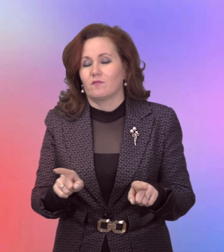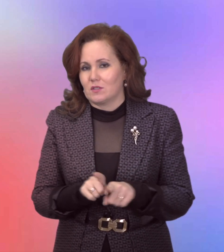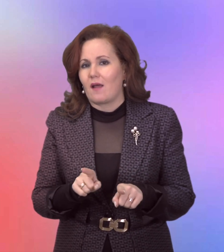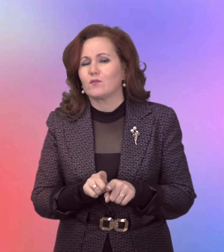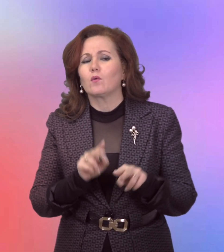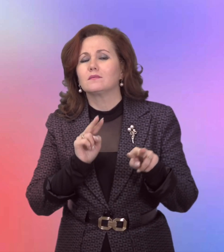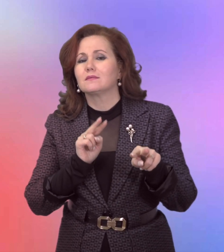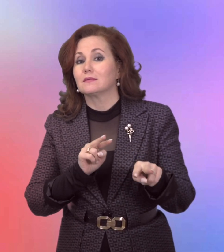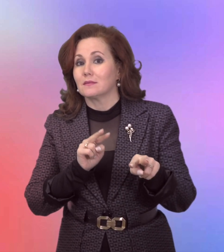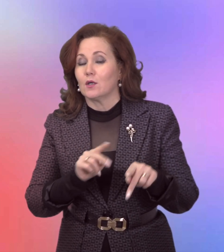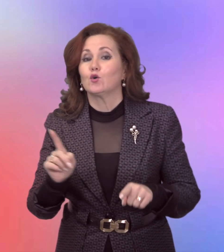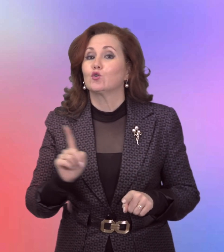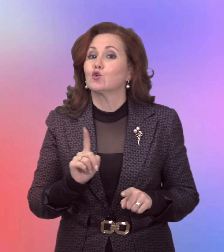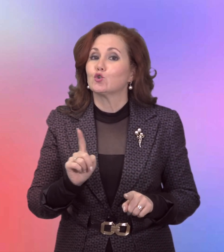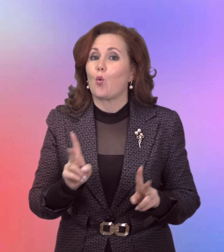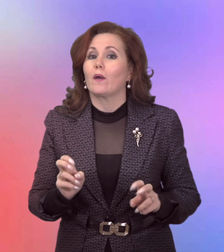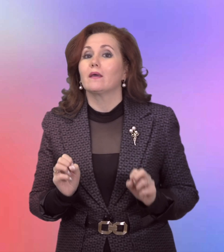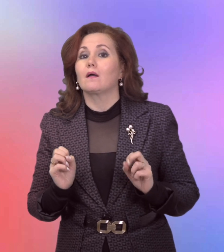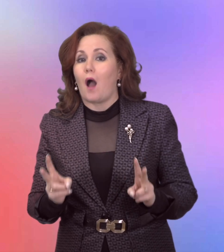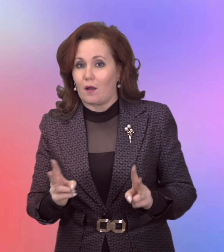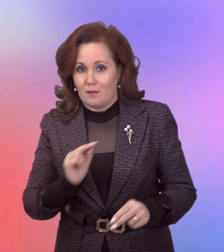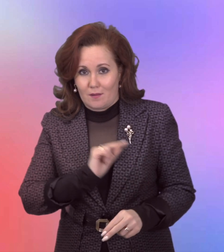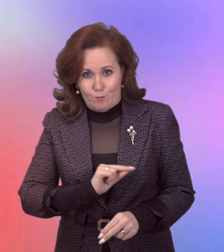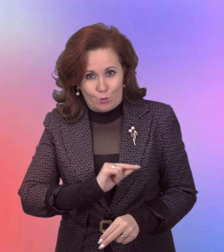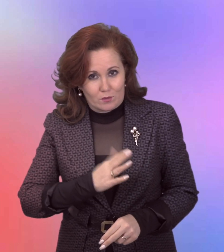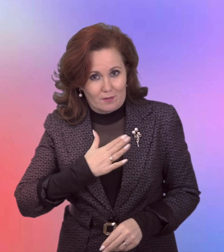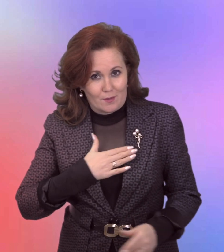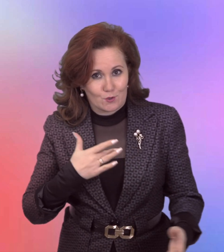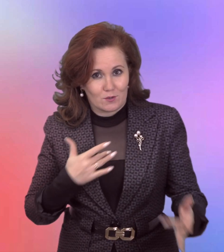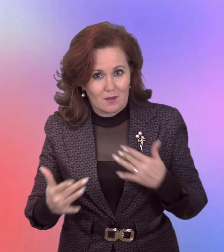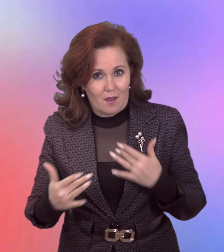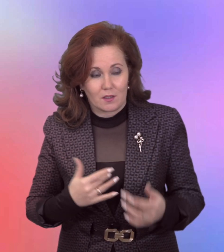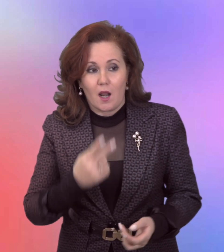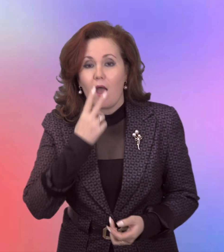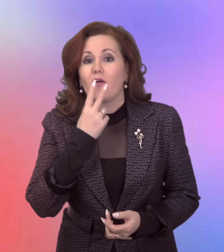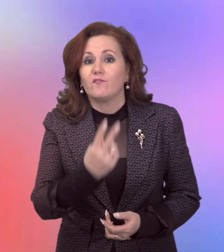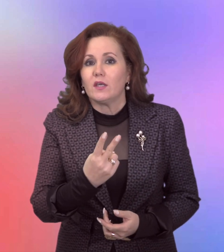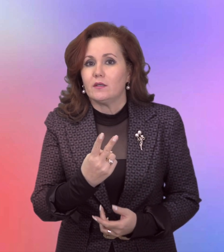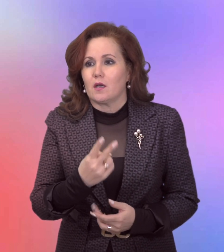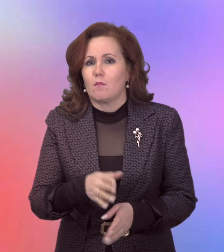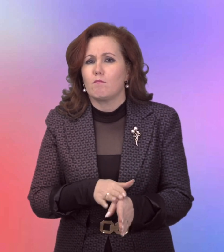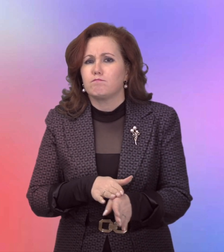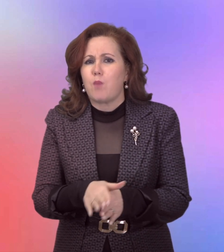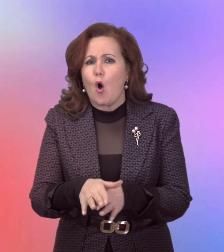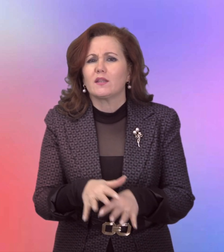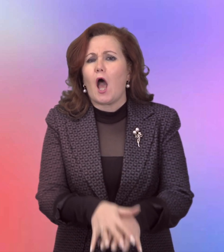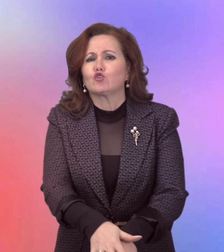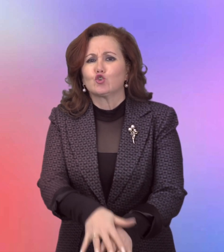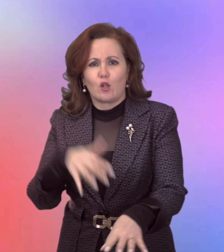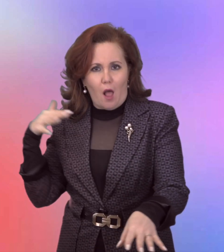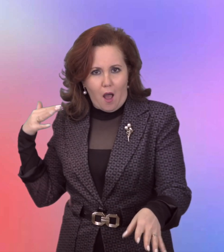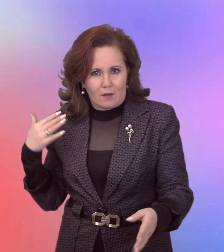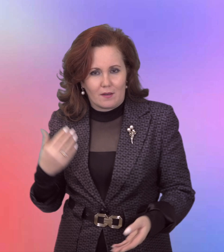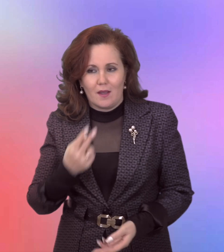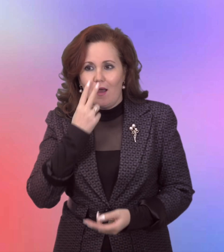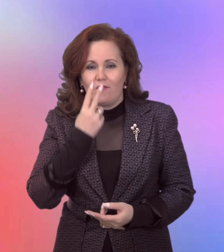наблюдают, как работает наш театр, видят полный аншлаг,